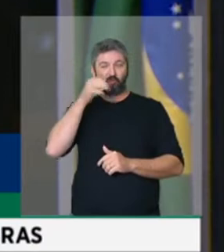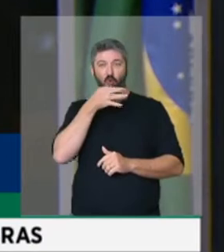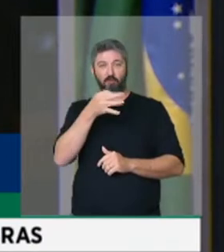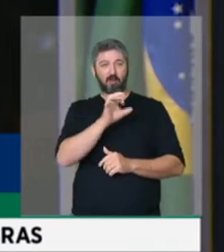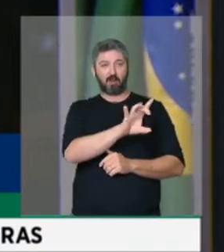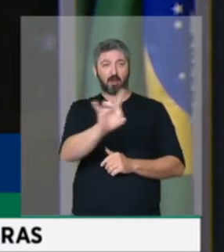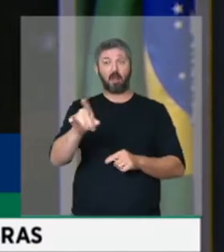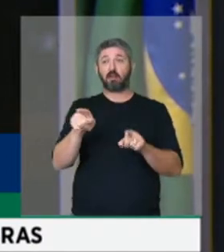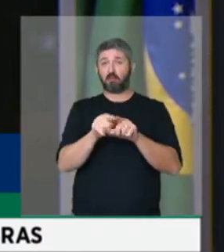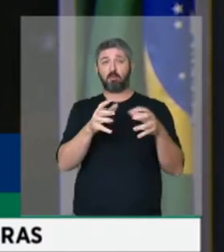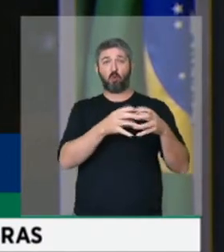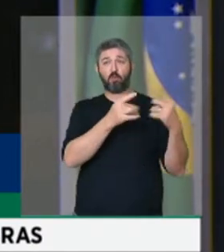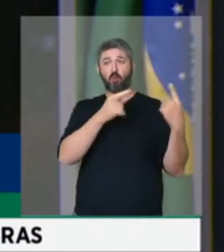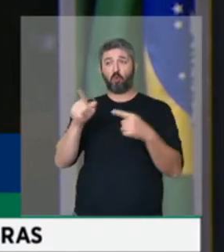PARTE ATÉ 40% EM PCH, ATÉ